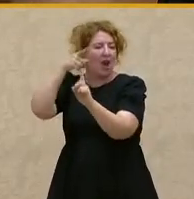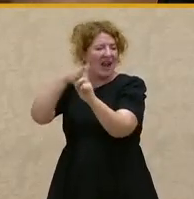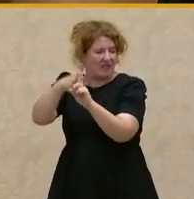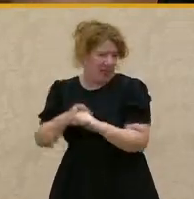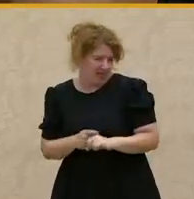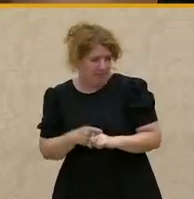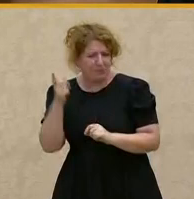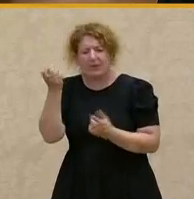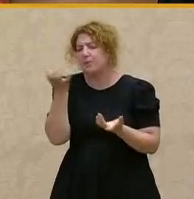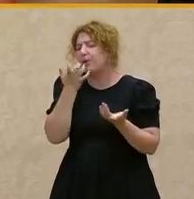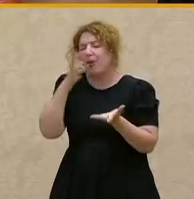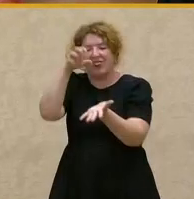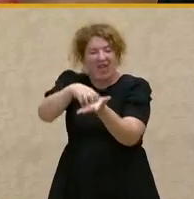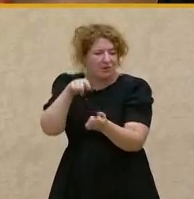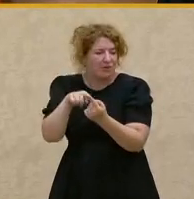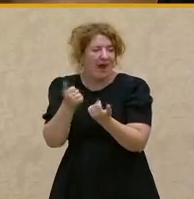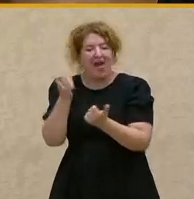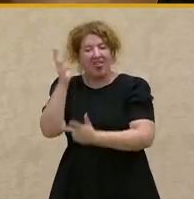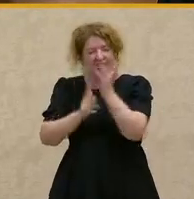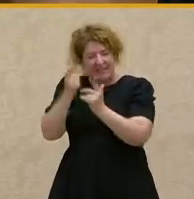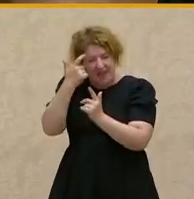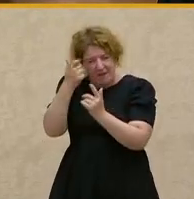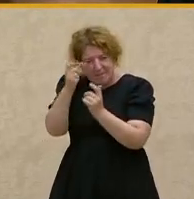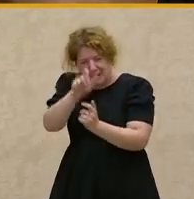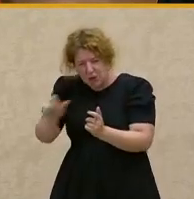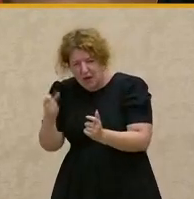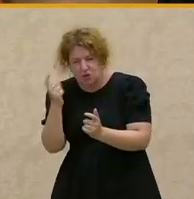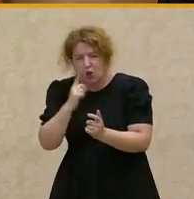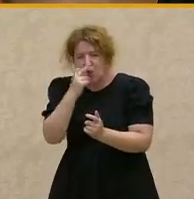¿para qué? Para realizar, por fin, un censiento persona con sordoceguera en España, confirmar